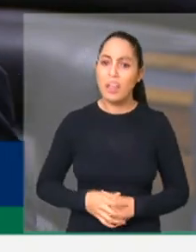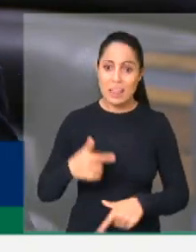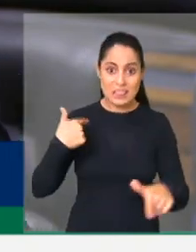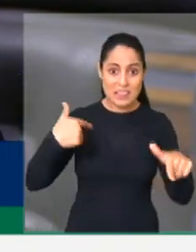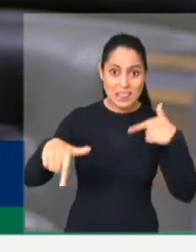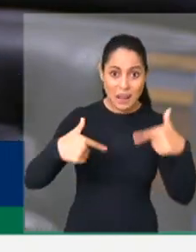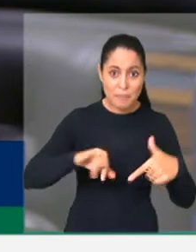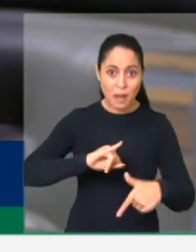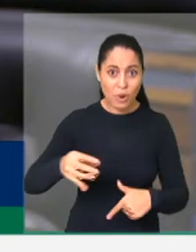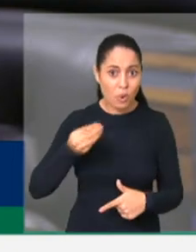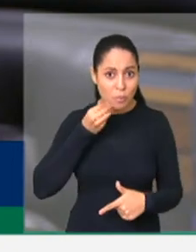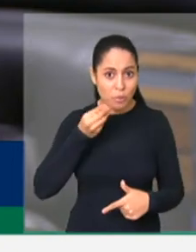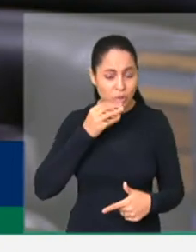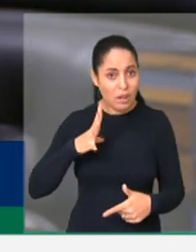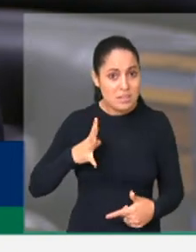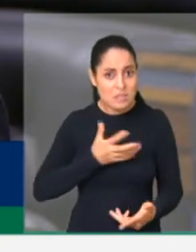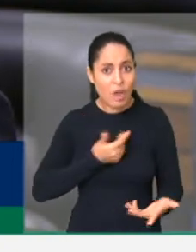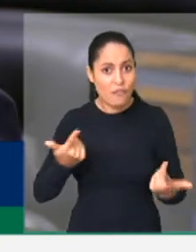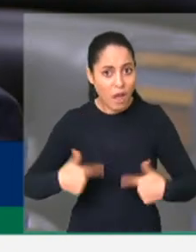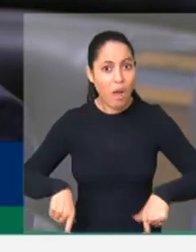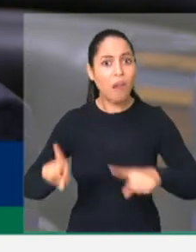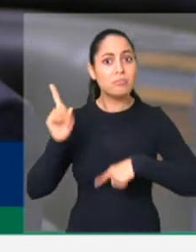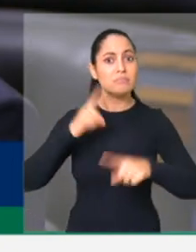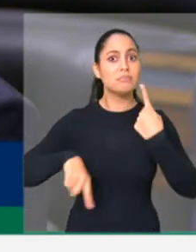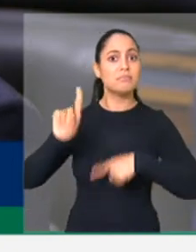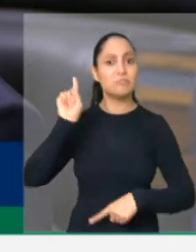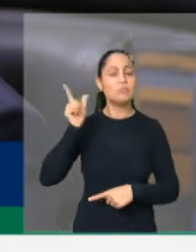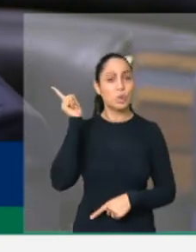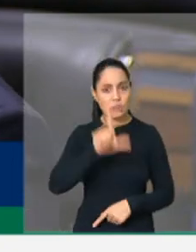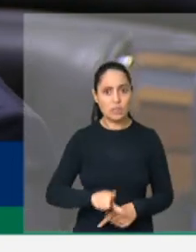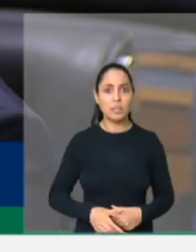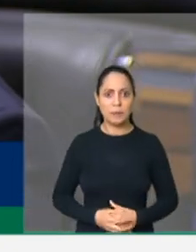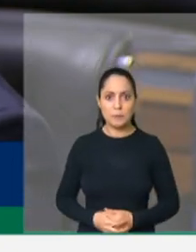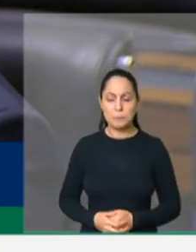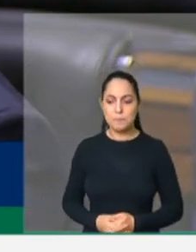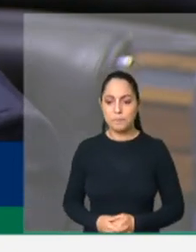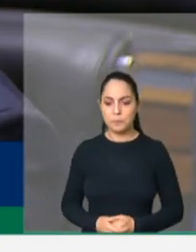NÃO... NÃO CONDIZEM COM A REALIDADE. QUANDO É UM DEPUTADO DO RIO GRANDE DO SUL EU ATÉ ACEITO PORQUE A REALIDADE DO RIO GRANDE DO SUL É TOTALMENTE DIFERENTE DA